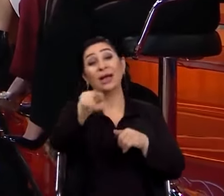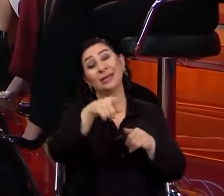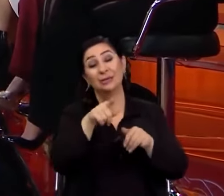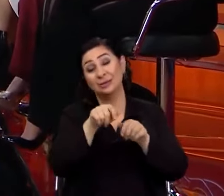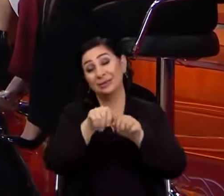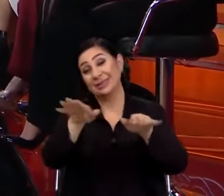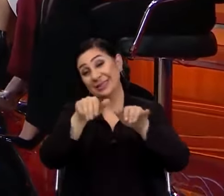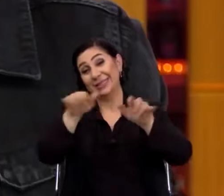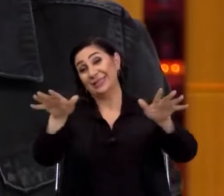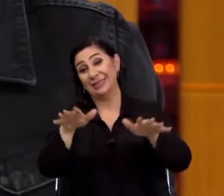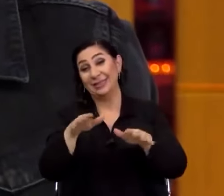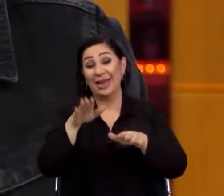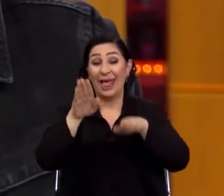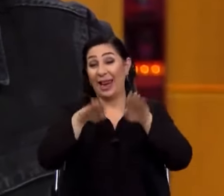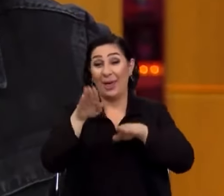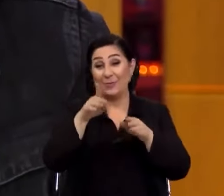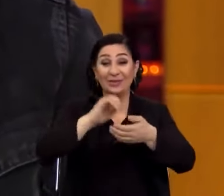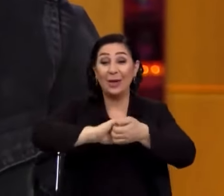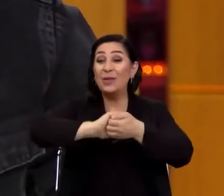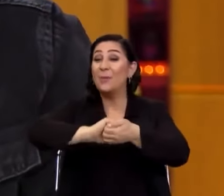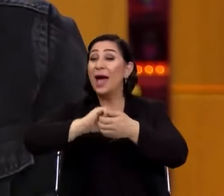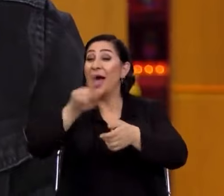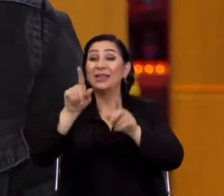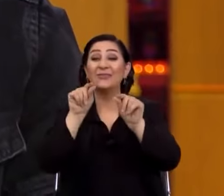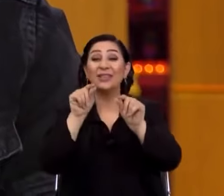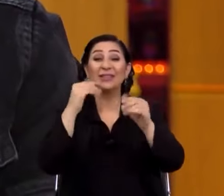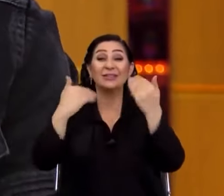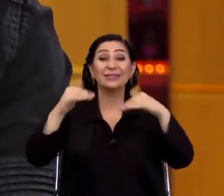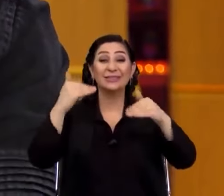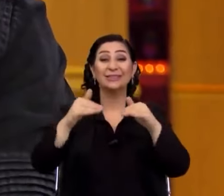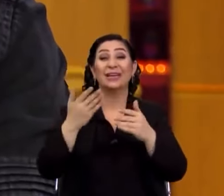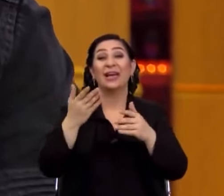arkadaşları onların samimi olduğunuz arkadaşlar tweet atsın işte